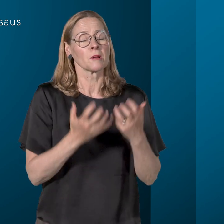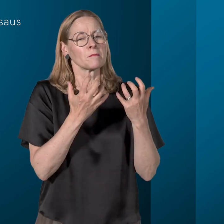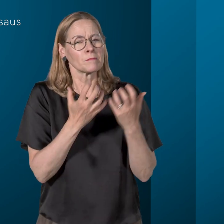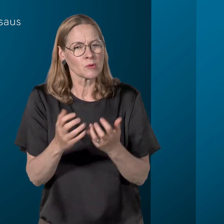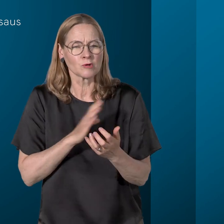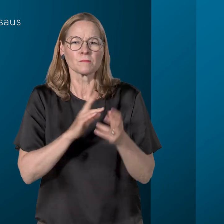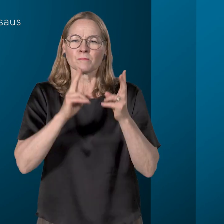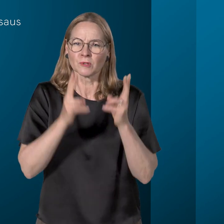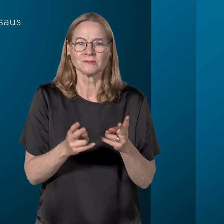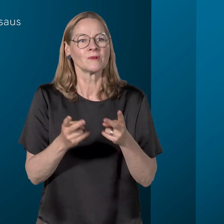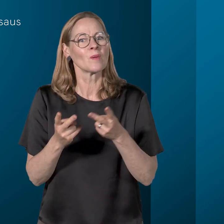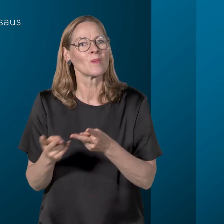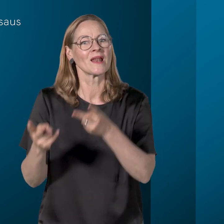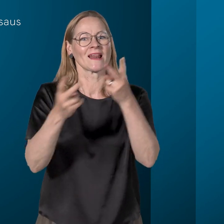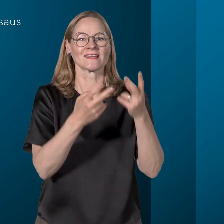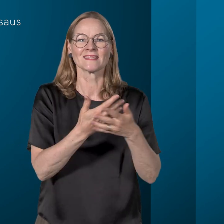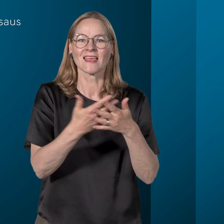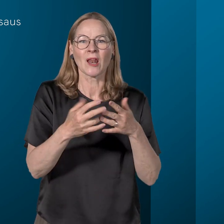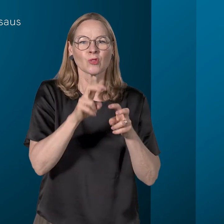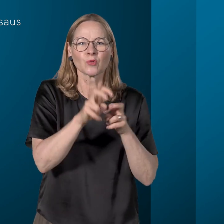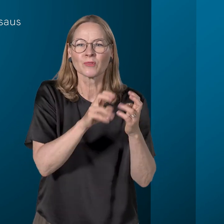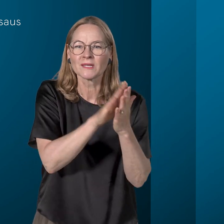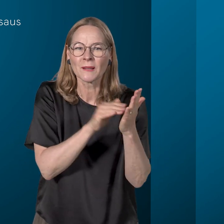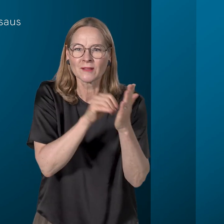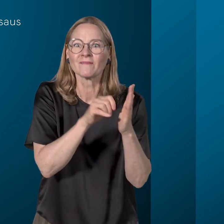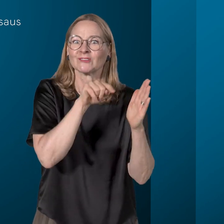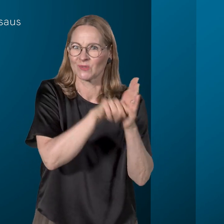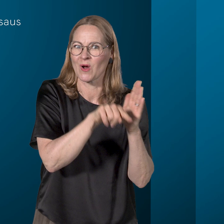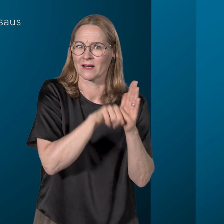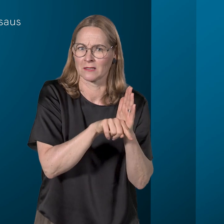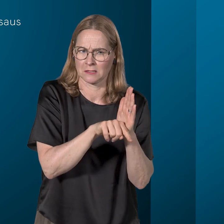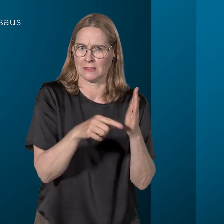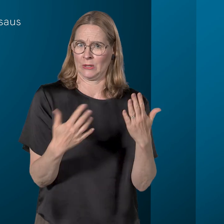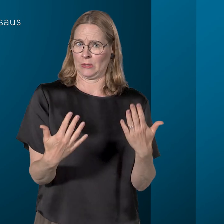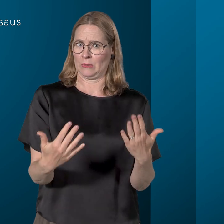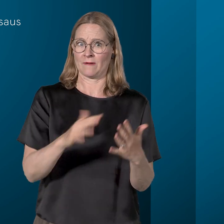Puutteena pidettiin myös sitä, ettei yleisiä kielitutkintoja -